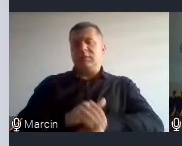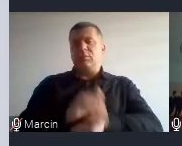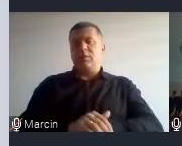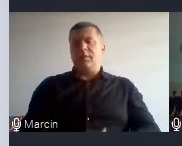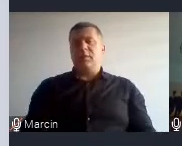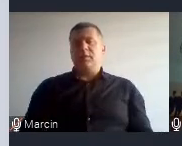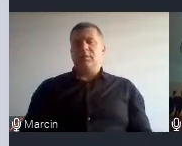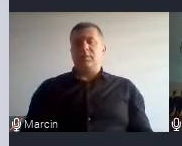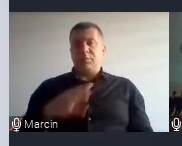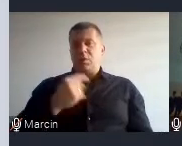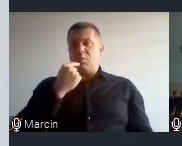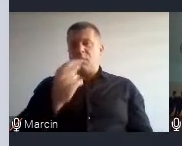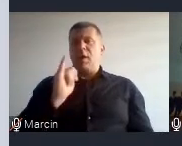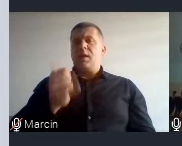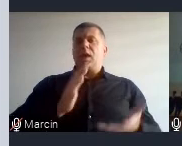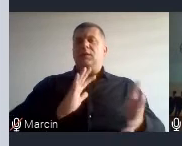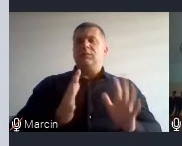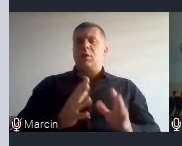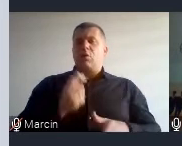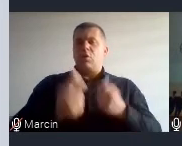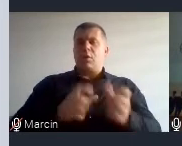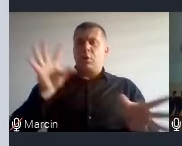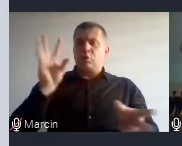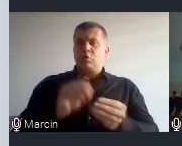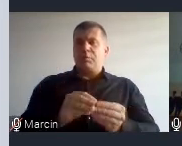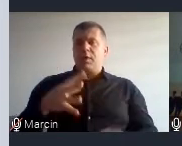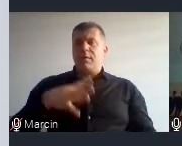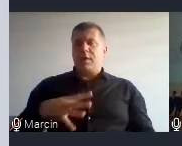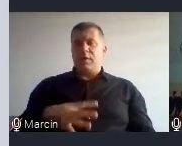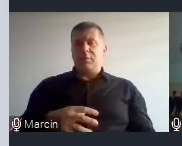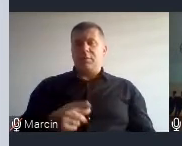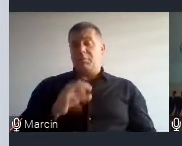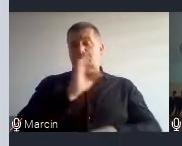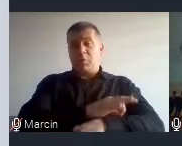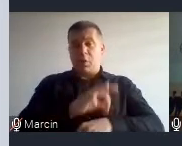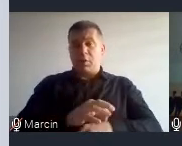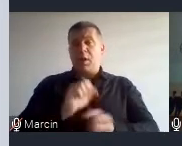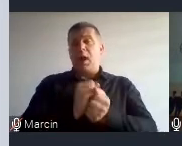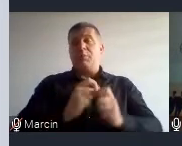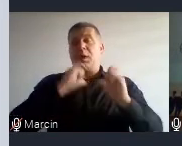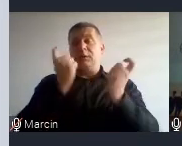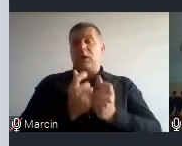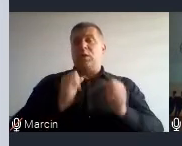Powiedziałem Państwu w jaki sposób zsumować wartość czy to w projekcie czy w całej działalności podmiotu.